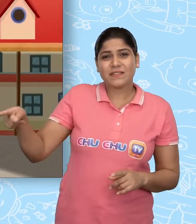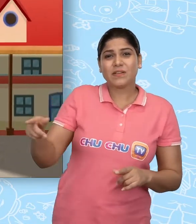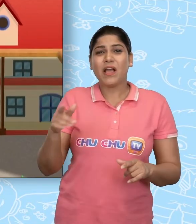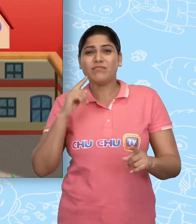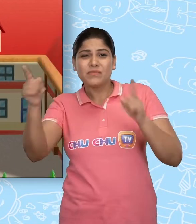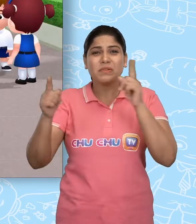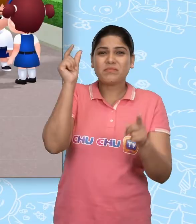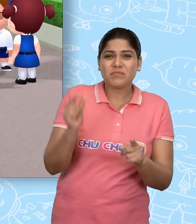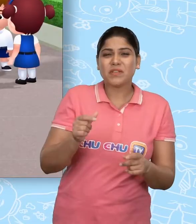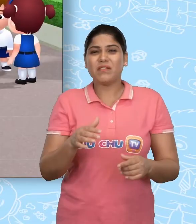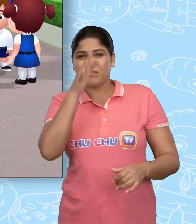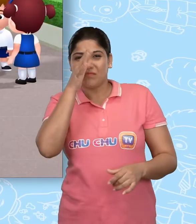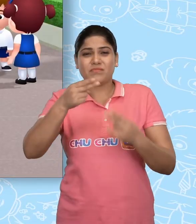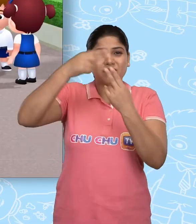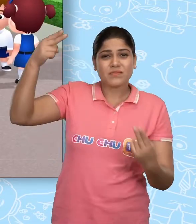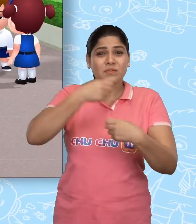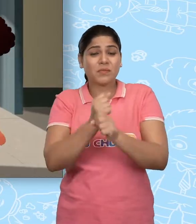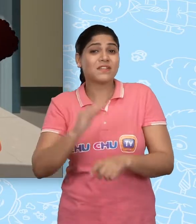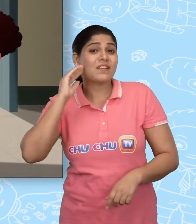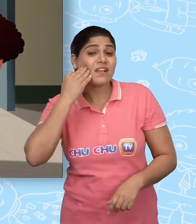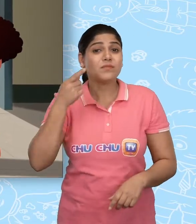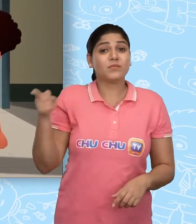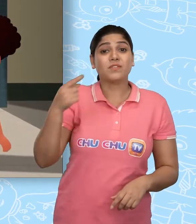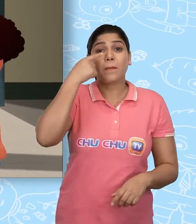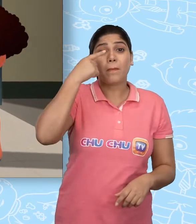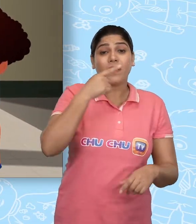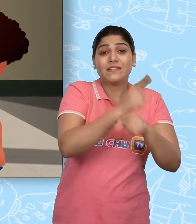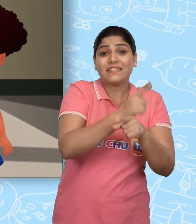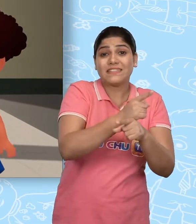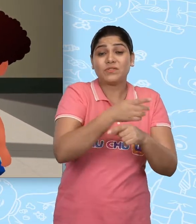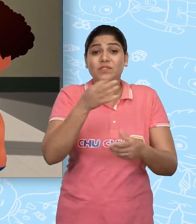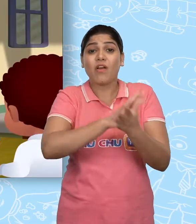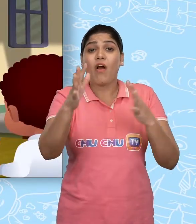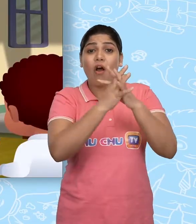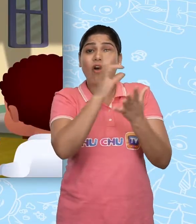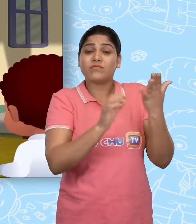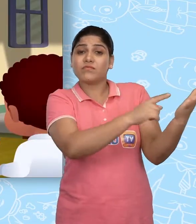Chika झूठी कहानियाँ भी बनाता था जब उसकी teacher उसे homework दिखाने के बारे मे पूछतीं।